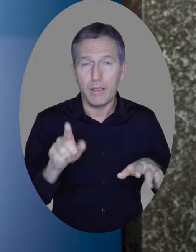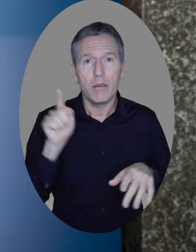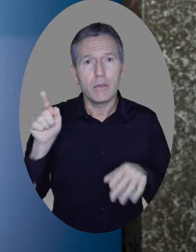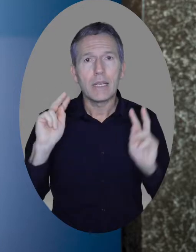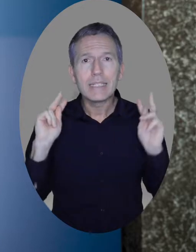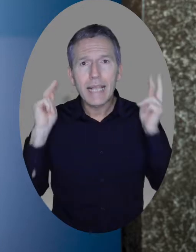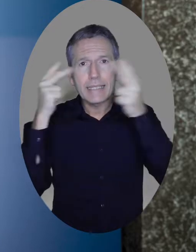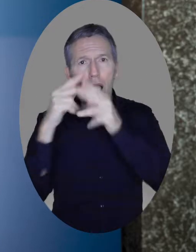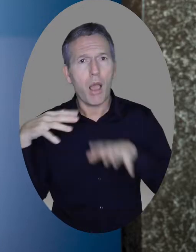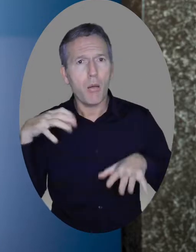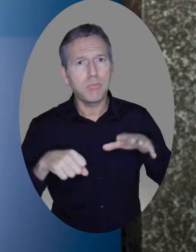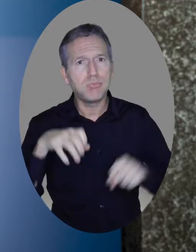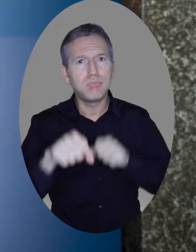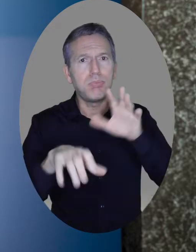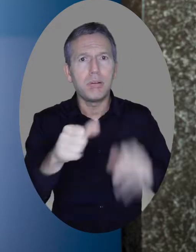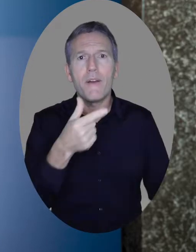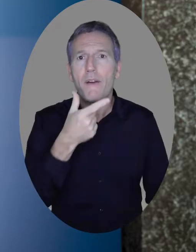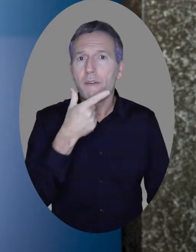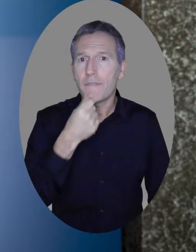Donc, au départ, Jules César explique qu'il a déclenché cette guerre